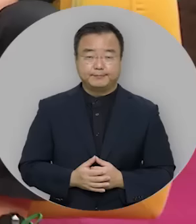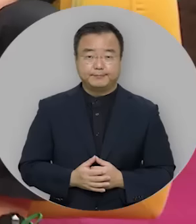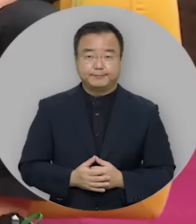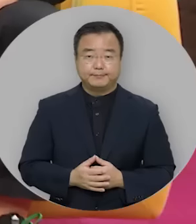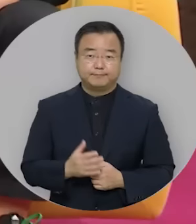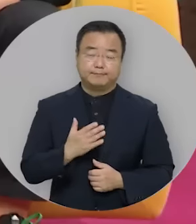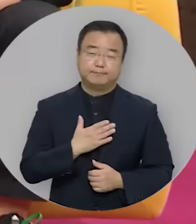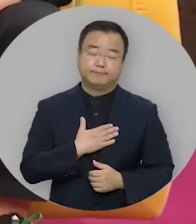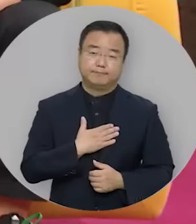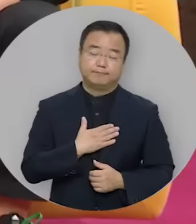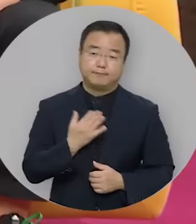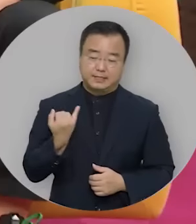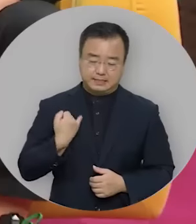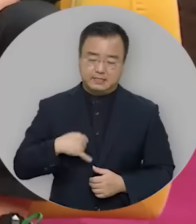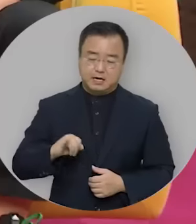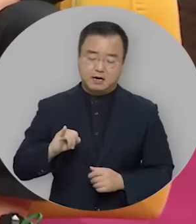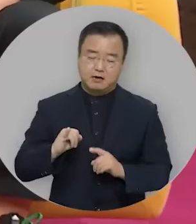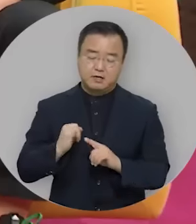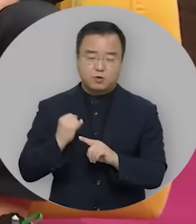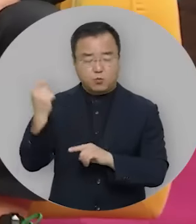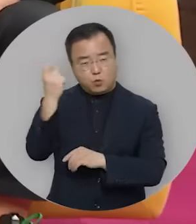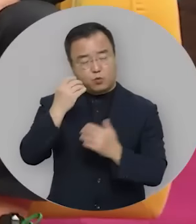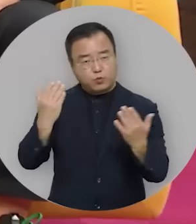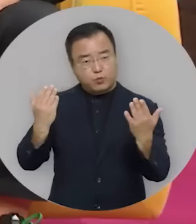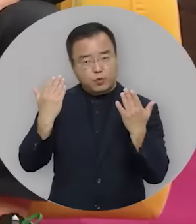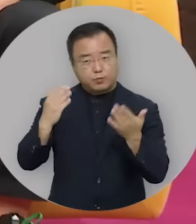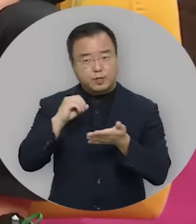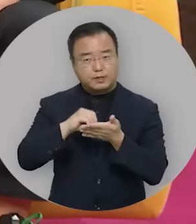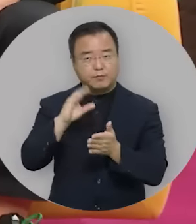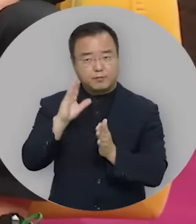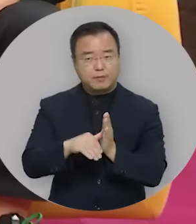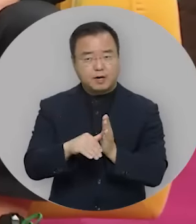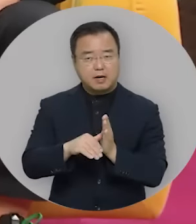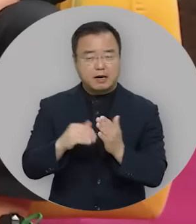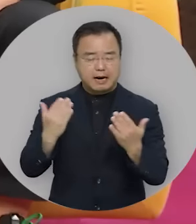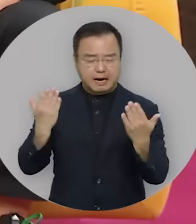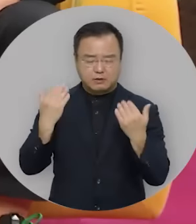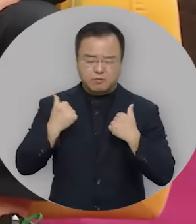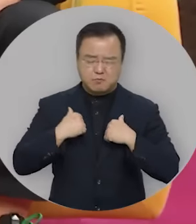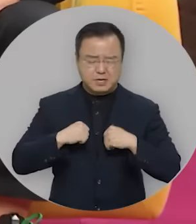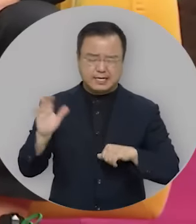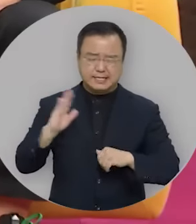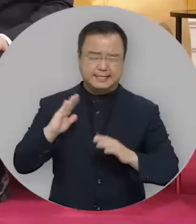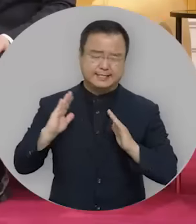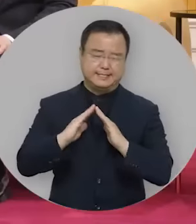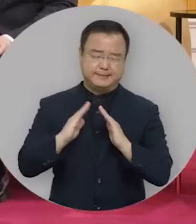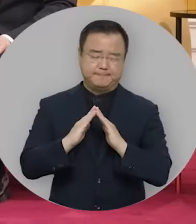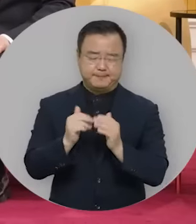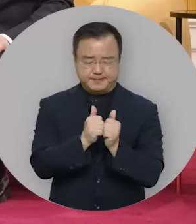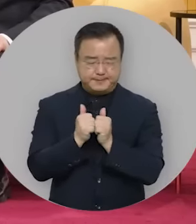은혜가 고등학교 과정은 제가 학교를 포기하고 홈스쿨을 했어요. 집에서요?